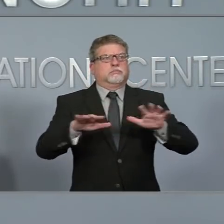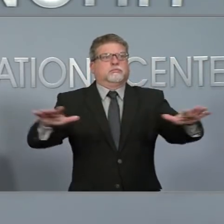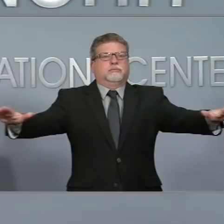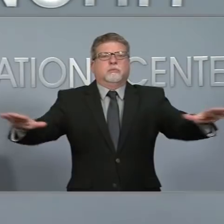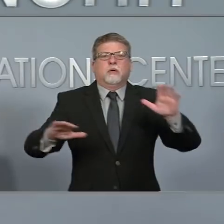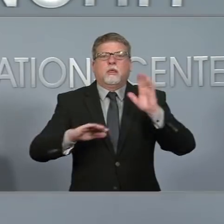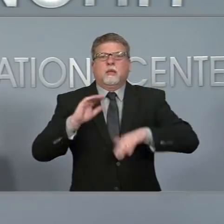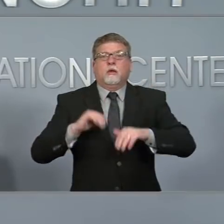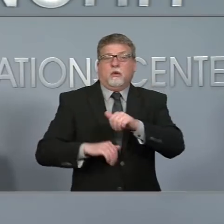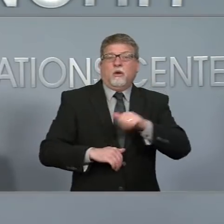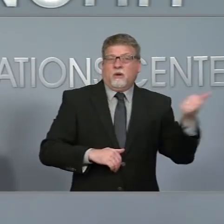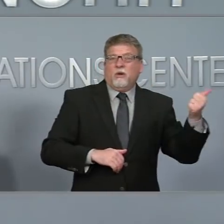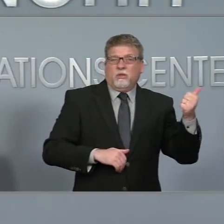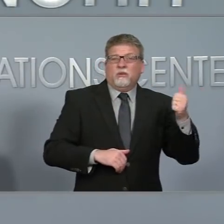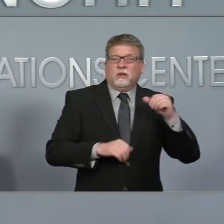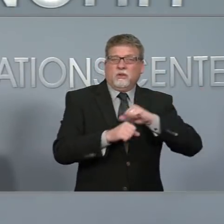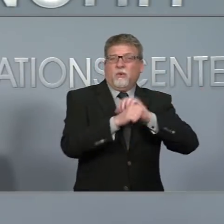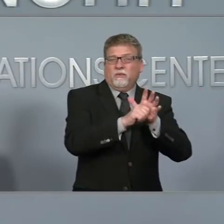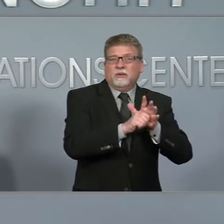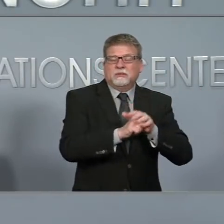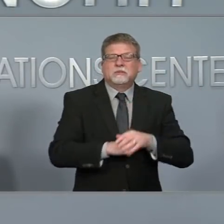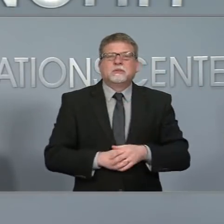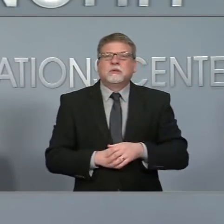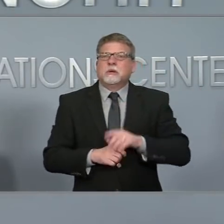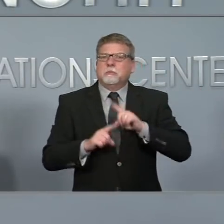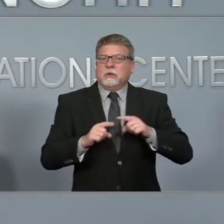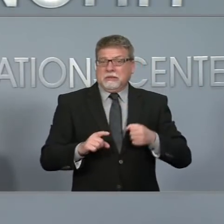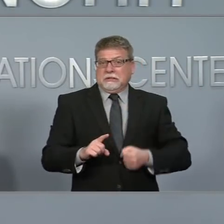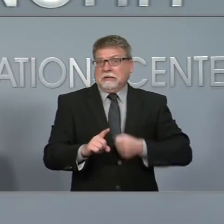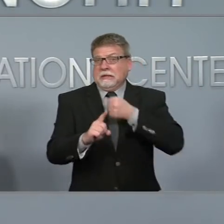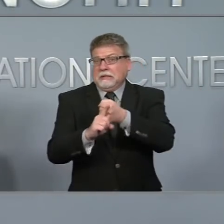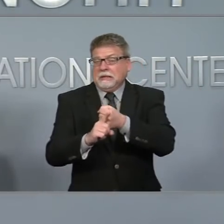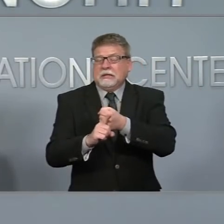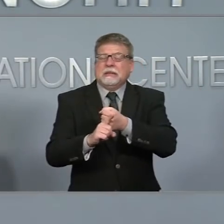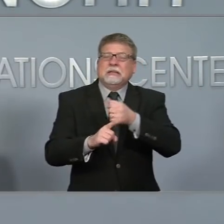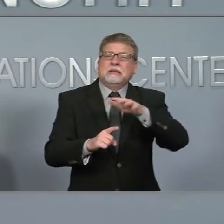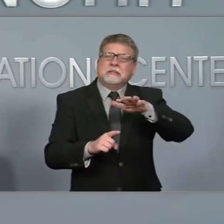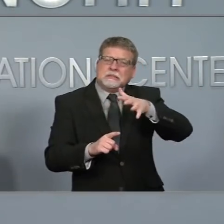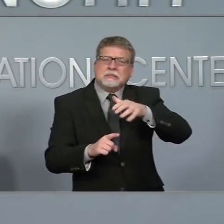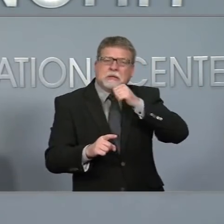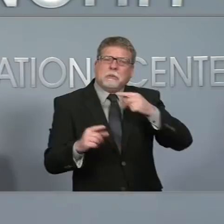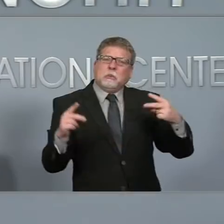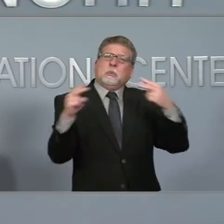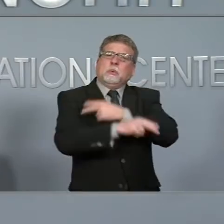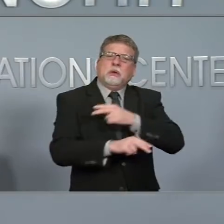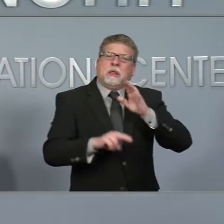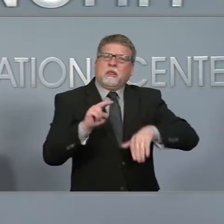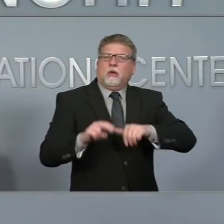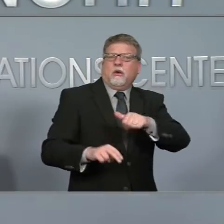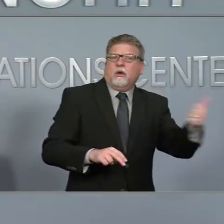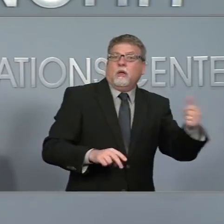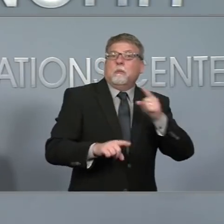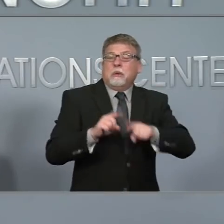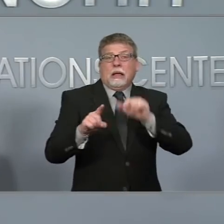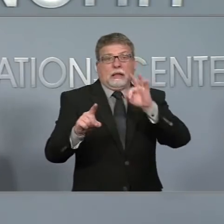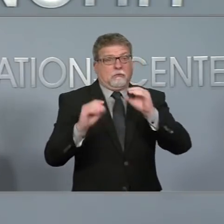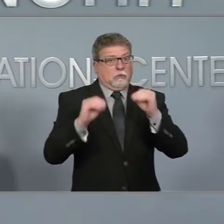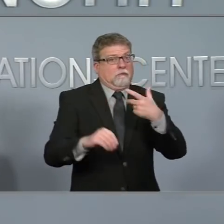están bajando.